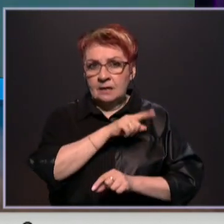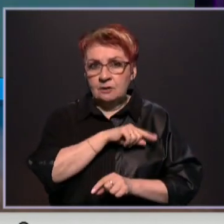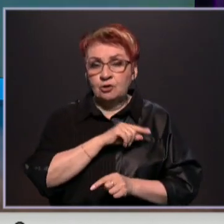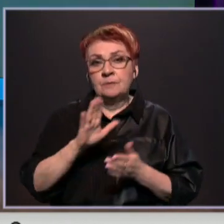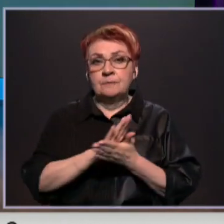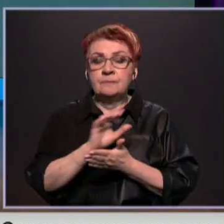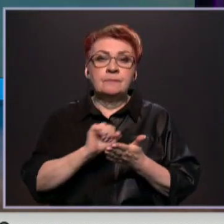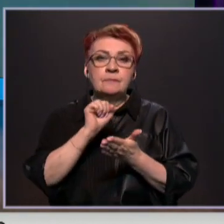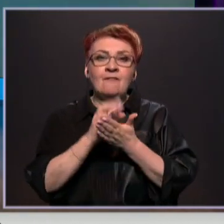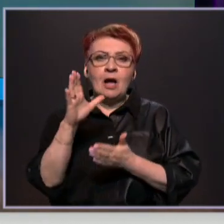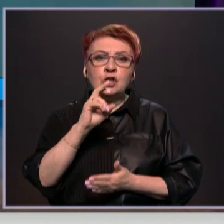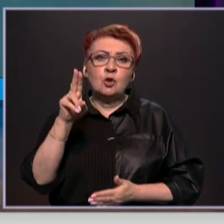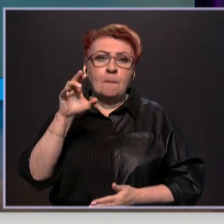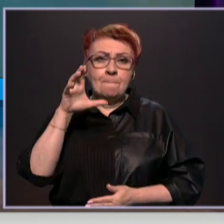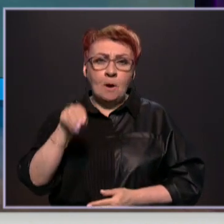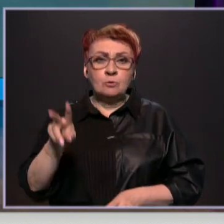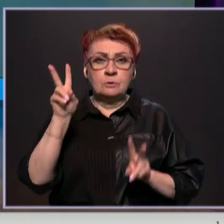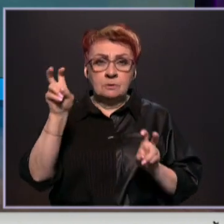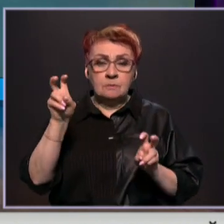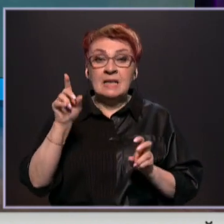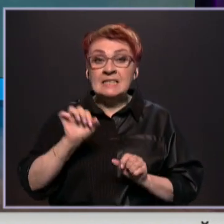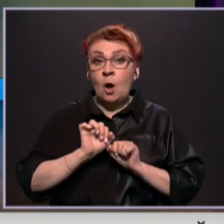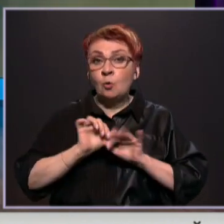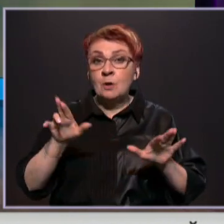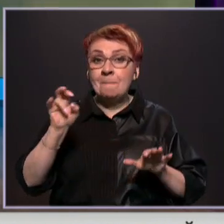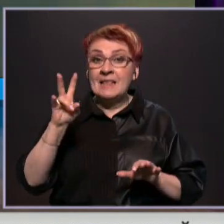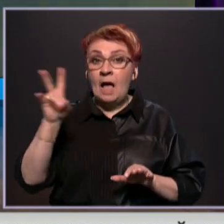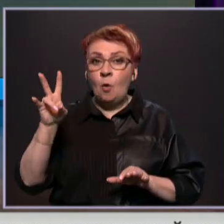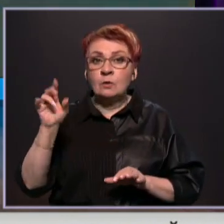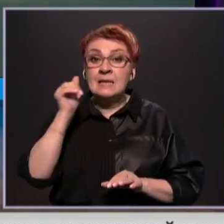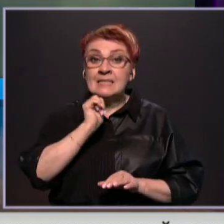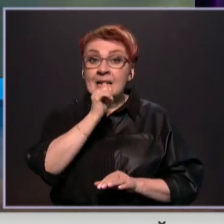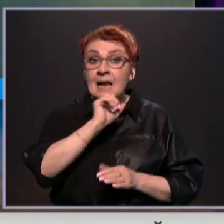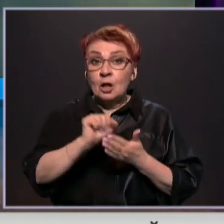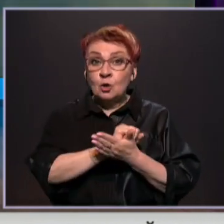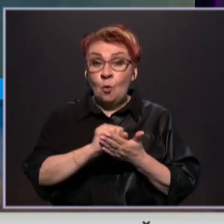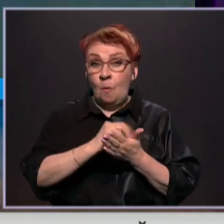вашингтон-пост сообщила что за утечкой с Пентагона секретных документов военных действиях на Украине